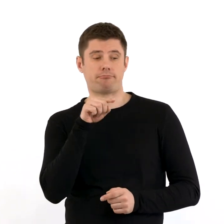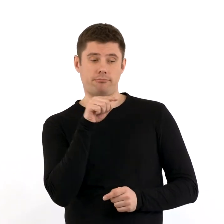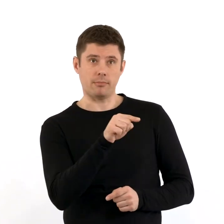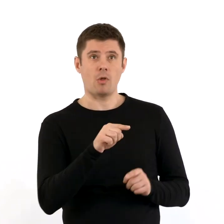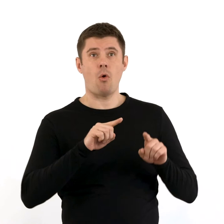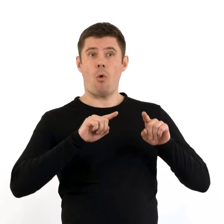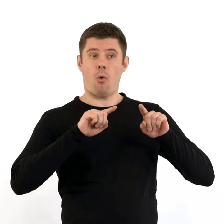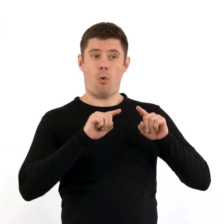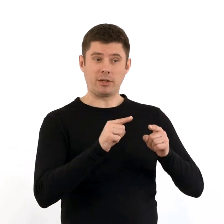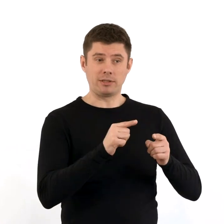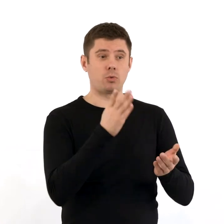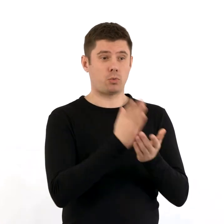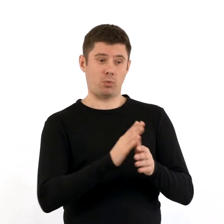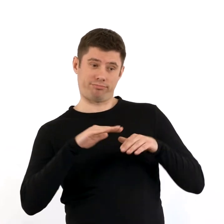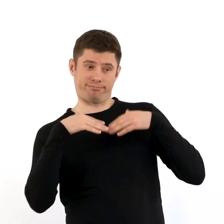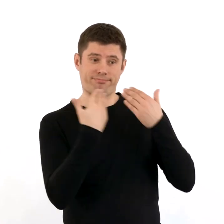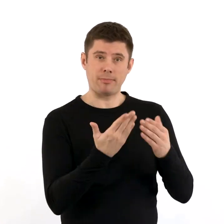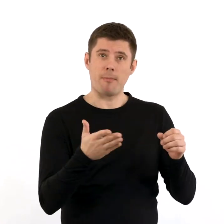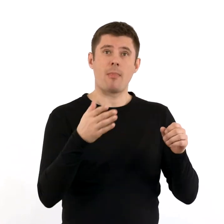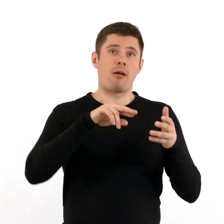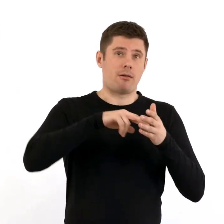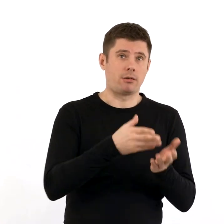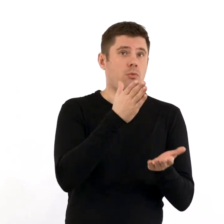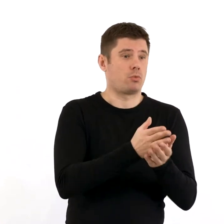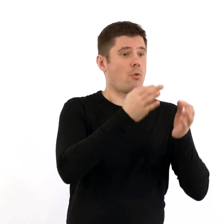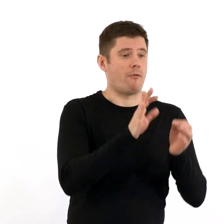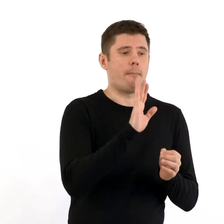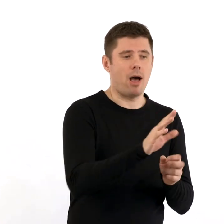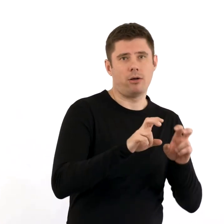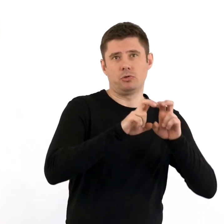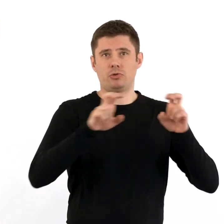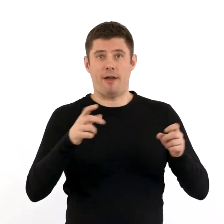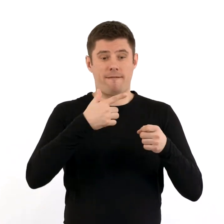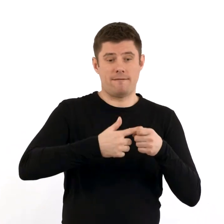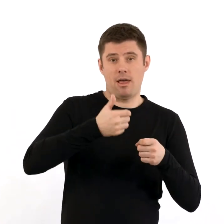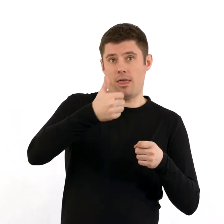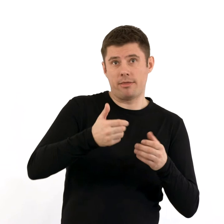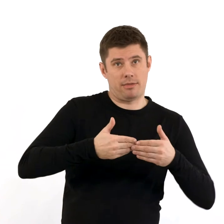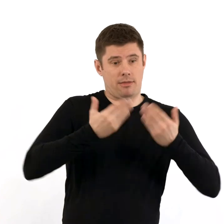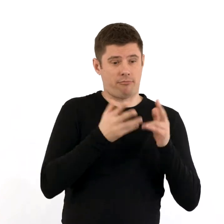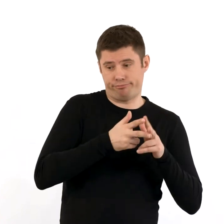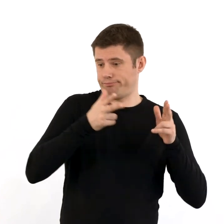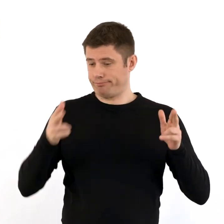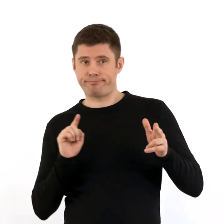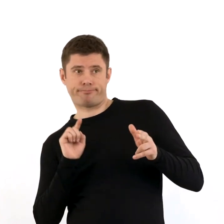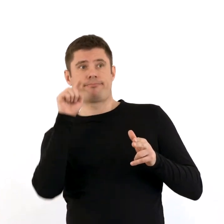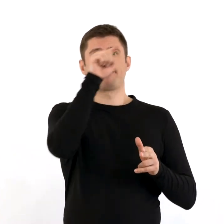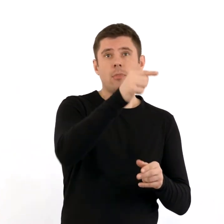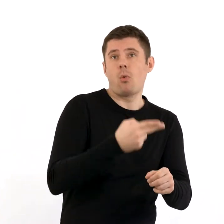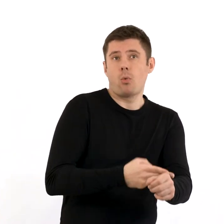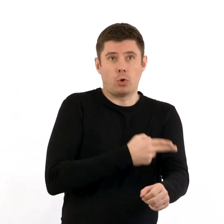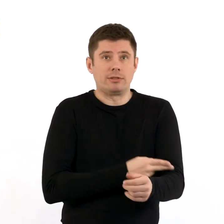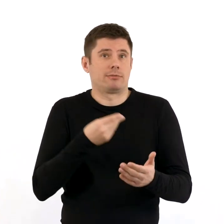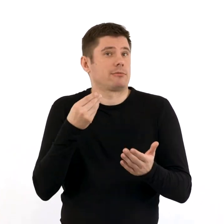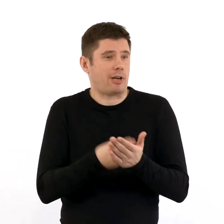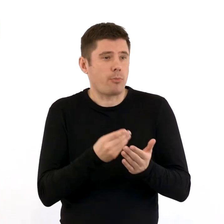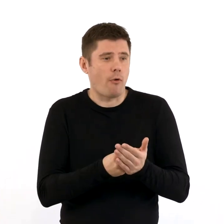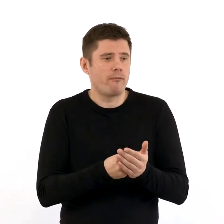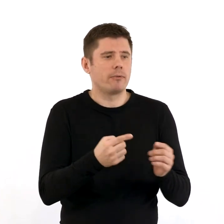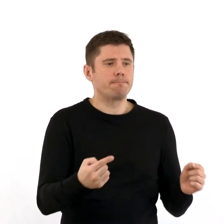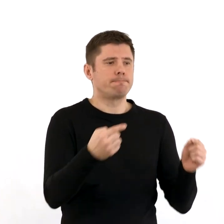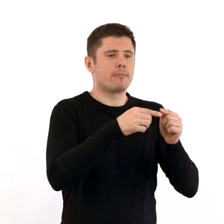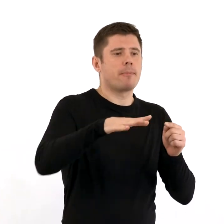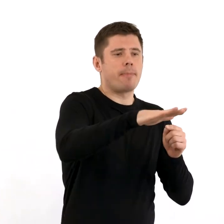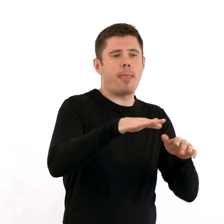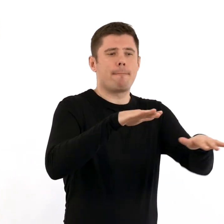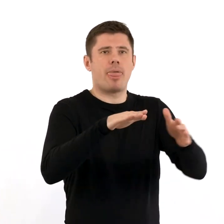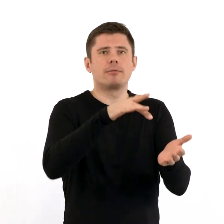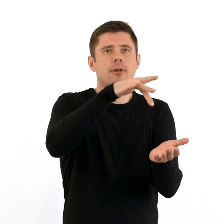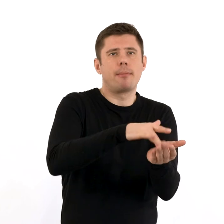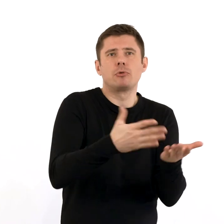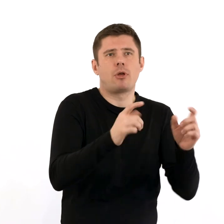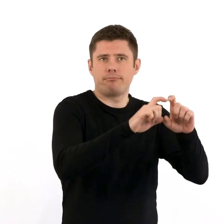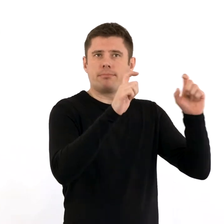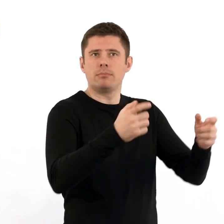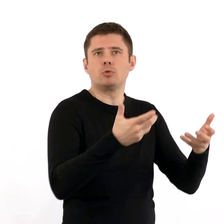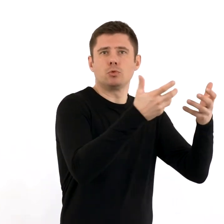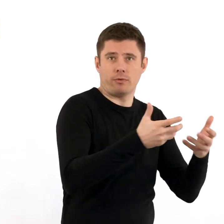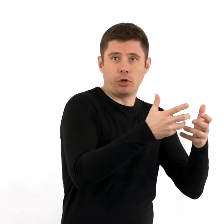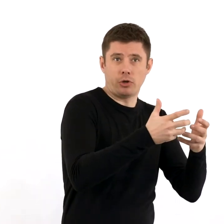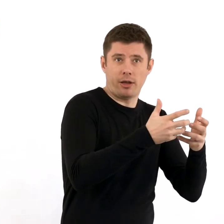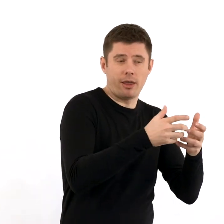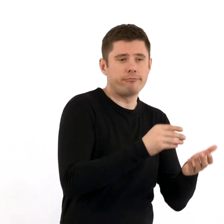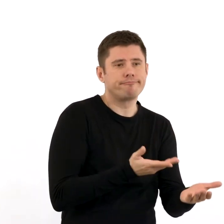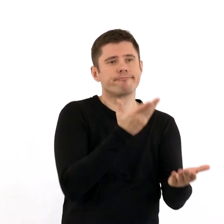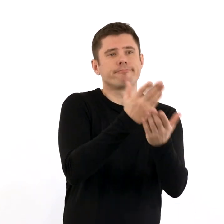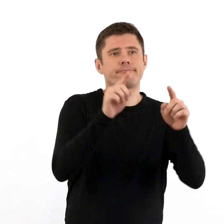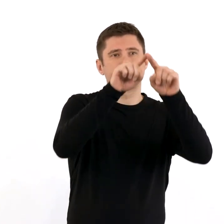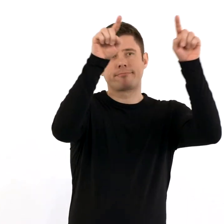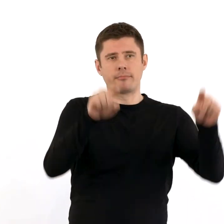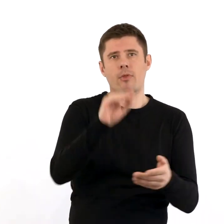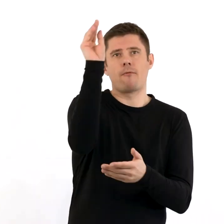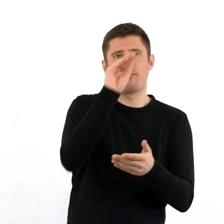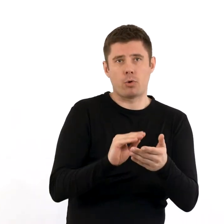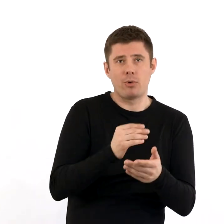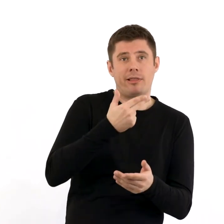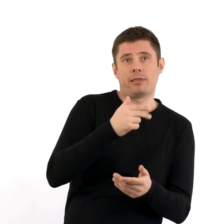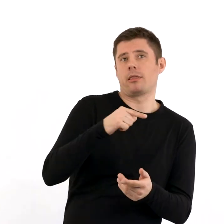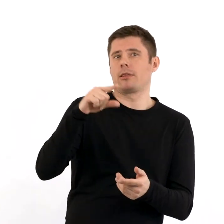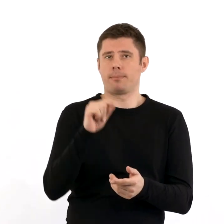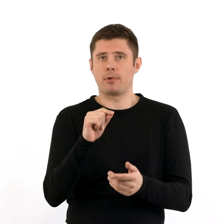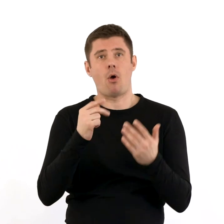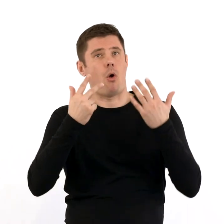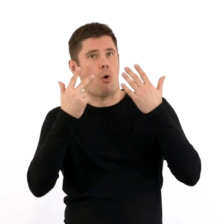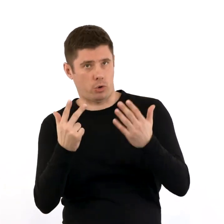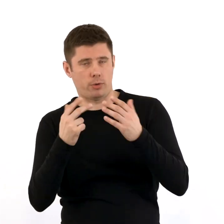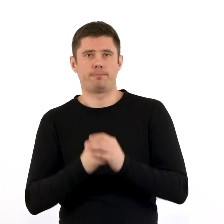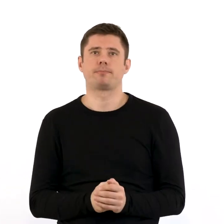Organizacja w ciągu 21 dni, powinna złożyć do Urzędu Skarbowego właściwego dla jej siedziby, formularz z danymi uzupełniającymi – NIP-8.